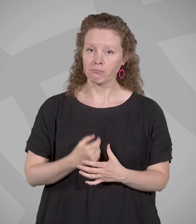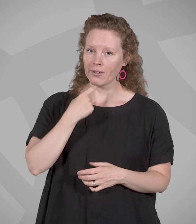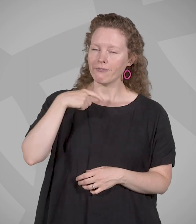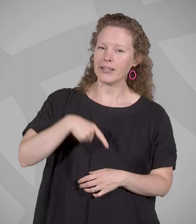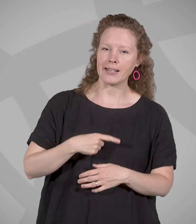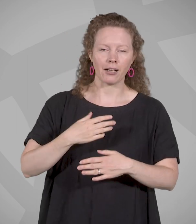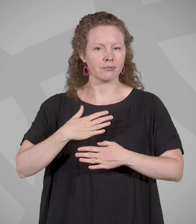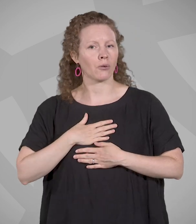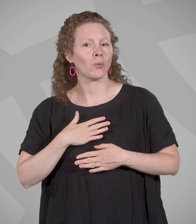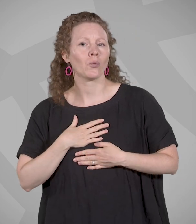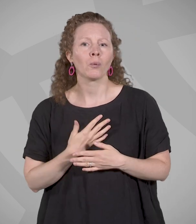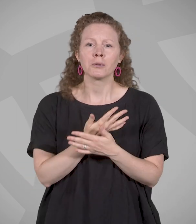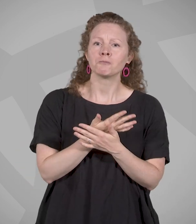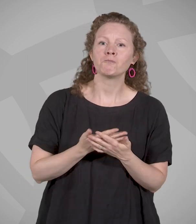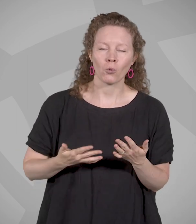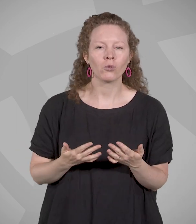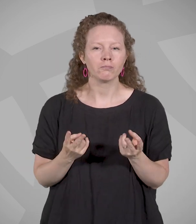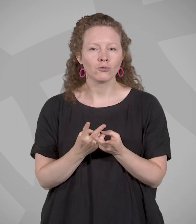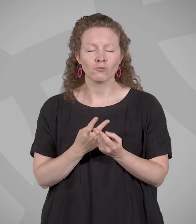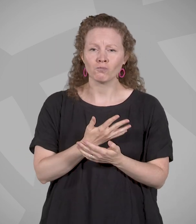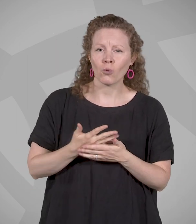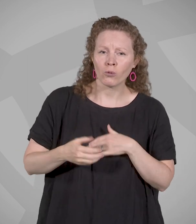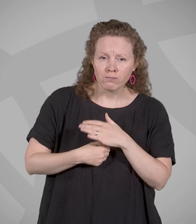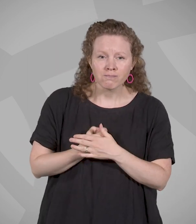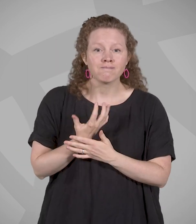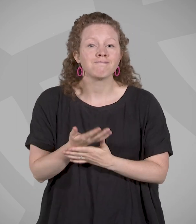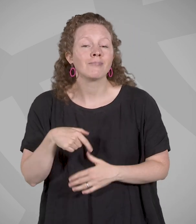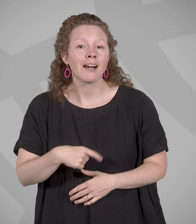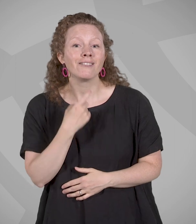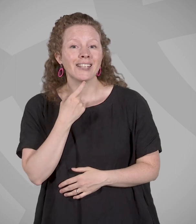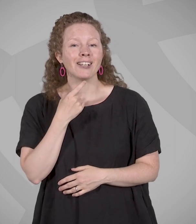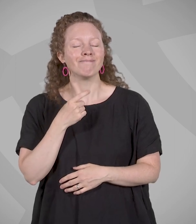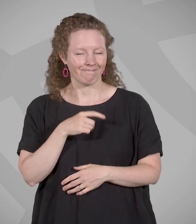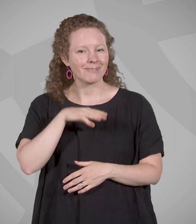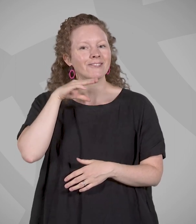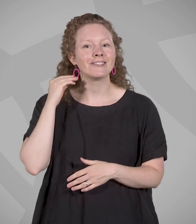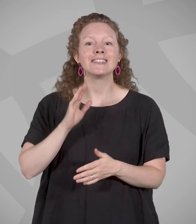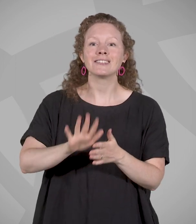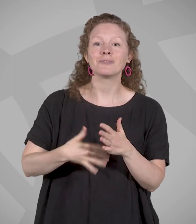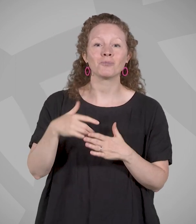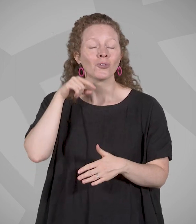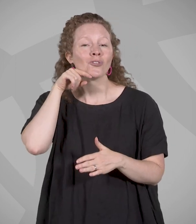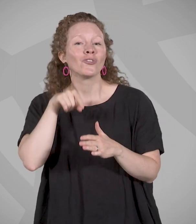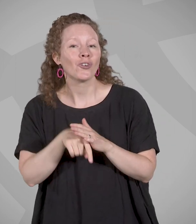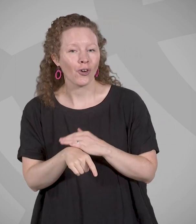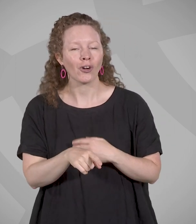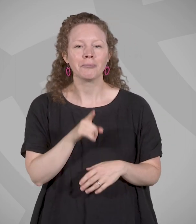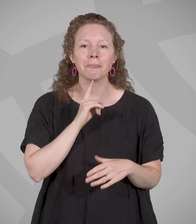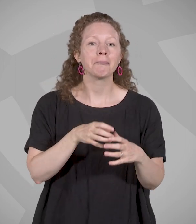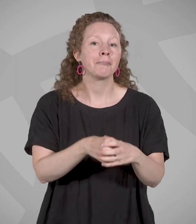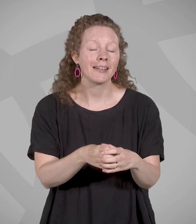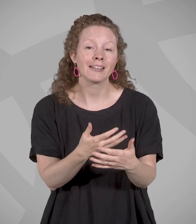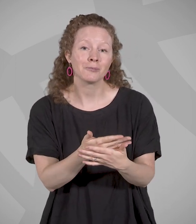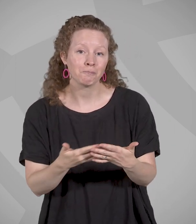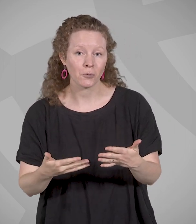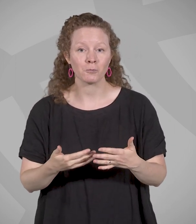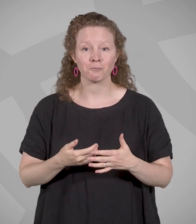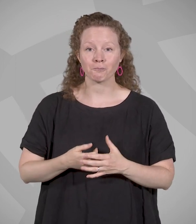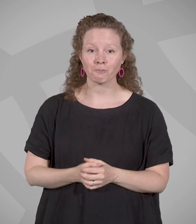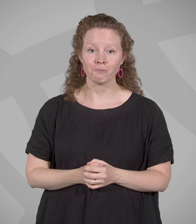Se on yksi pienimmistä alkuperäiskansojen kielistä Suomessa.